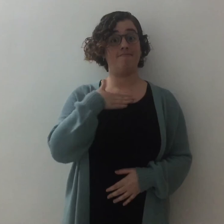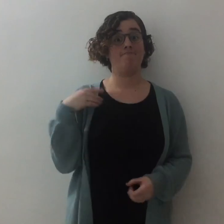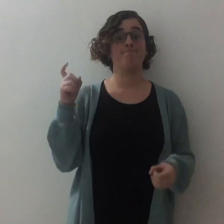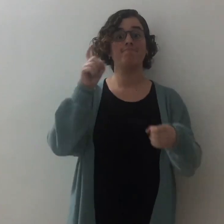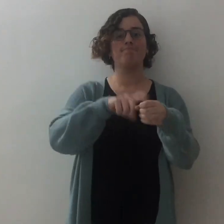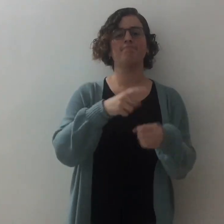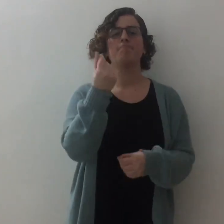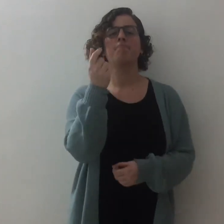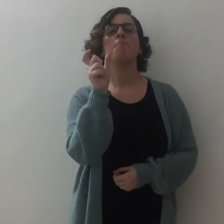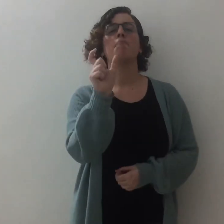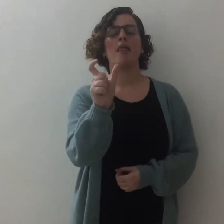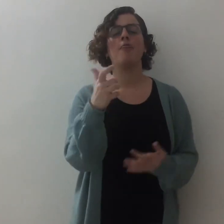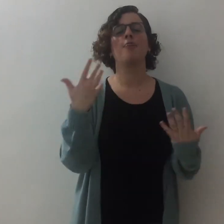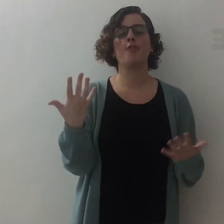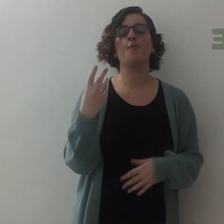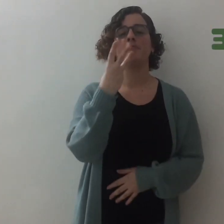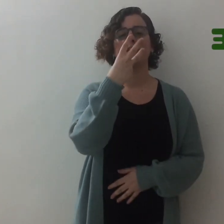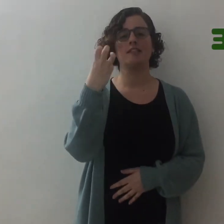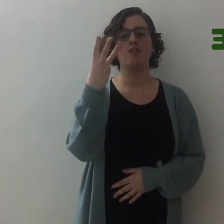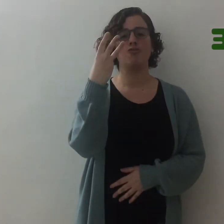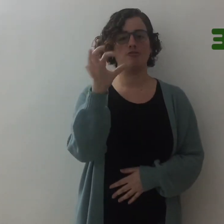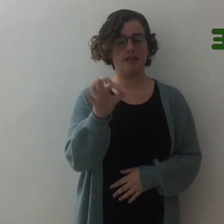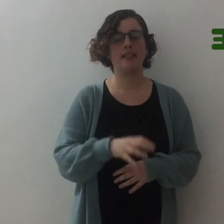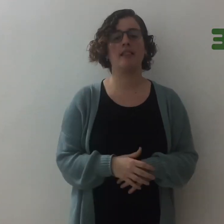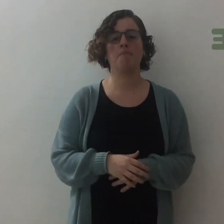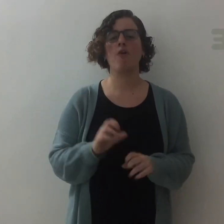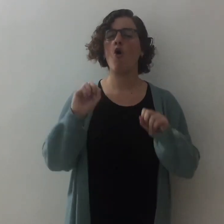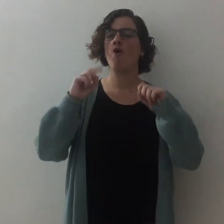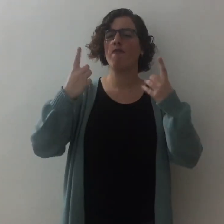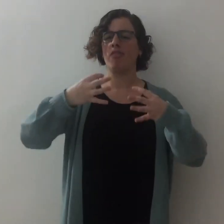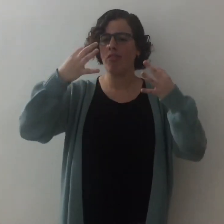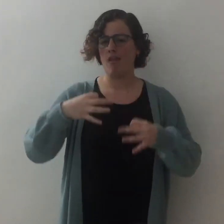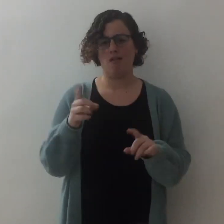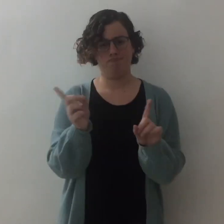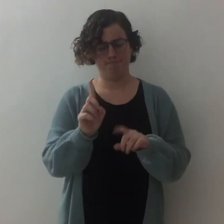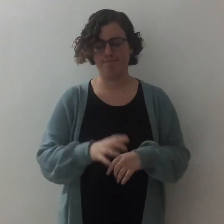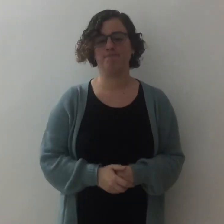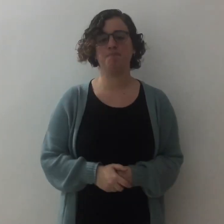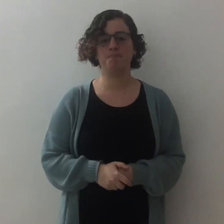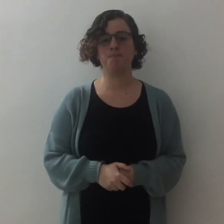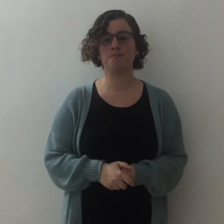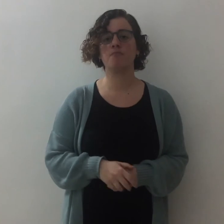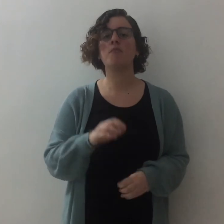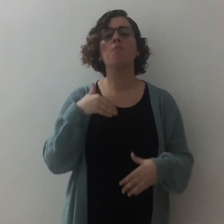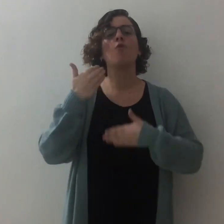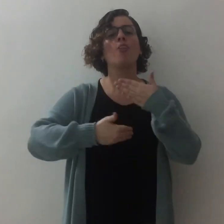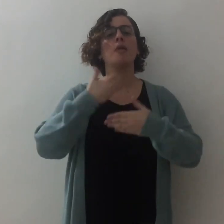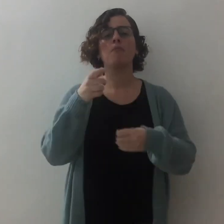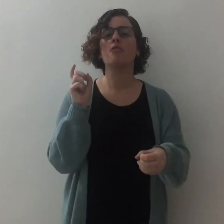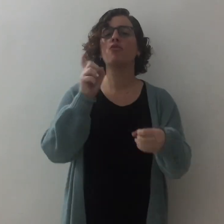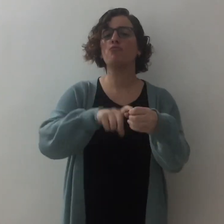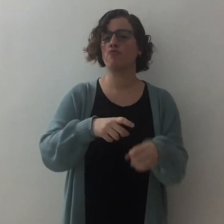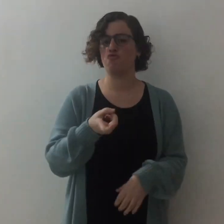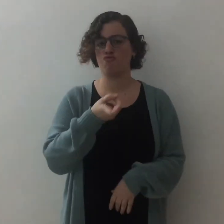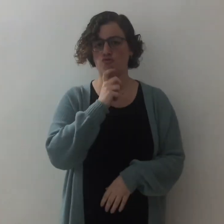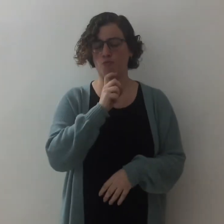El precio de la inscripción es de aproximadamente 330 euros, se os informará del precio final. ¿Cuál es el procedimiento de inscripción?